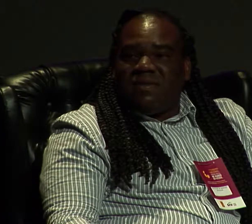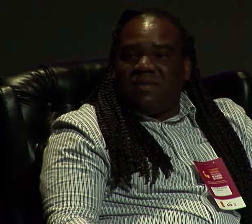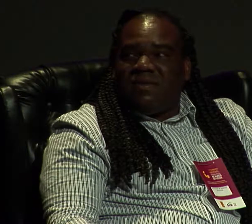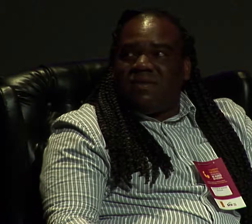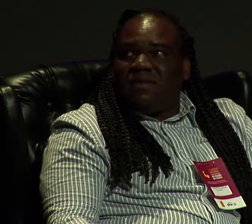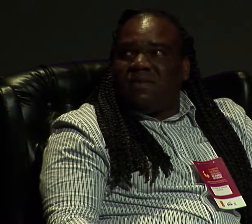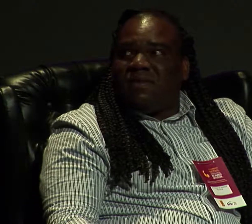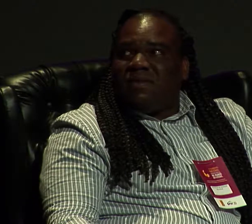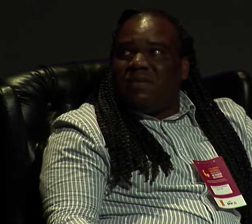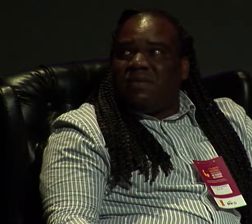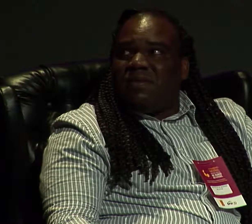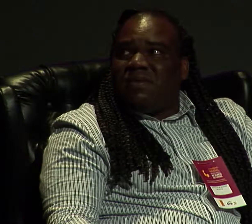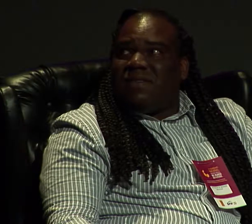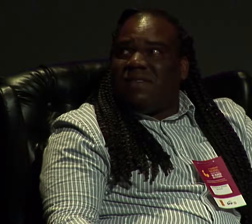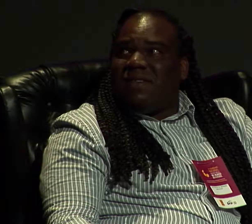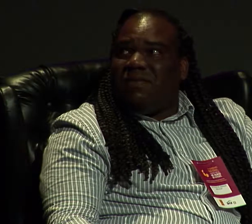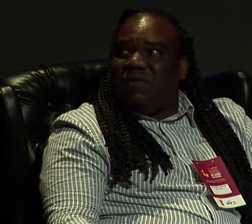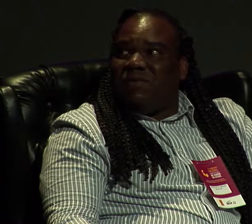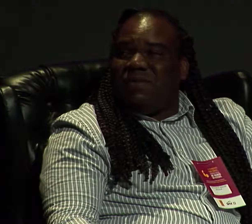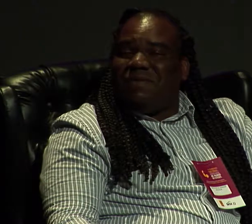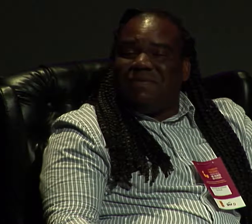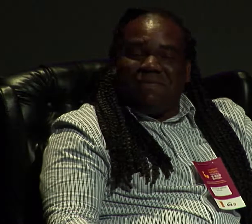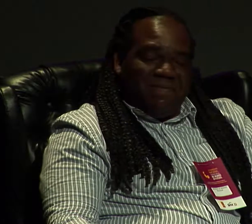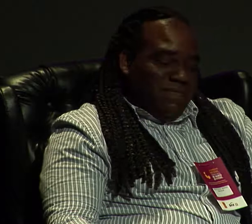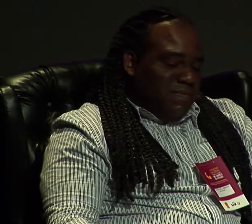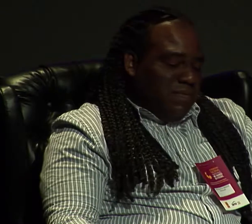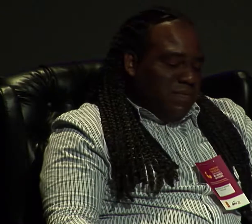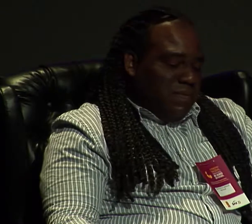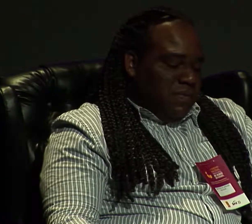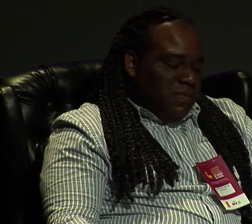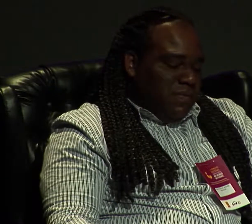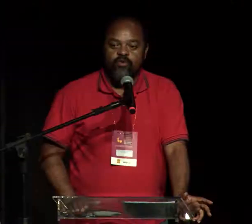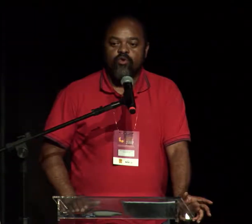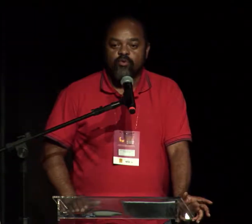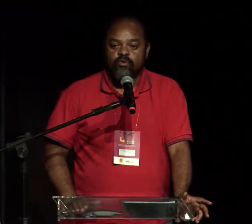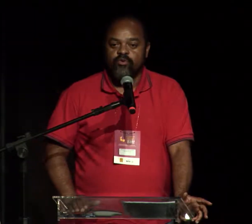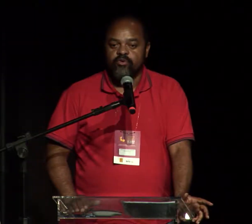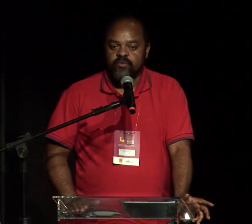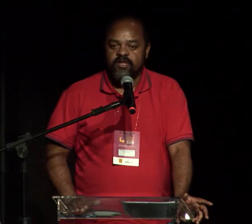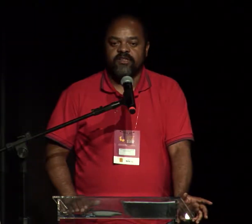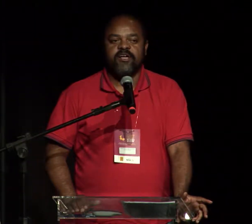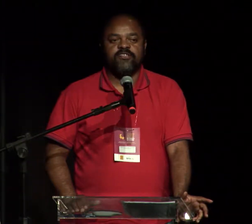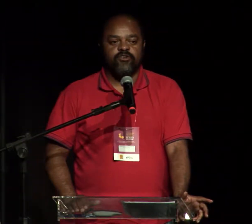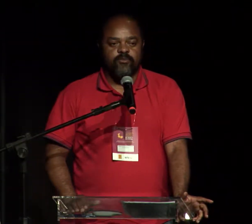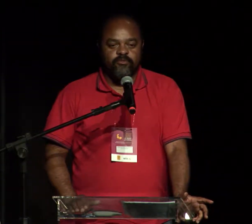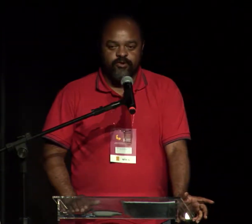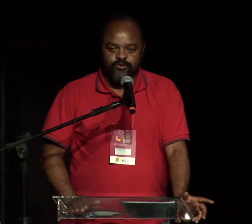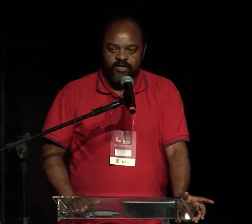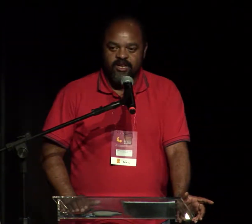no Conselho de Serviço Social. Também como militante, como foi conselheiro,